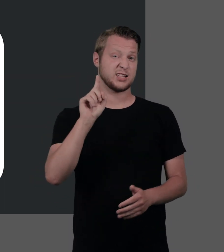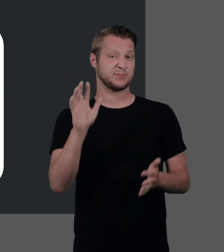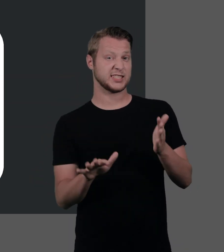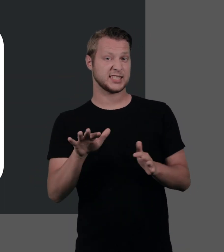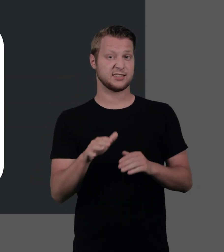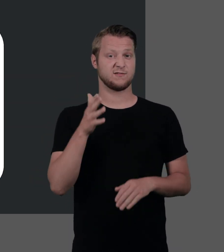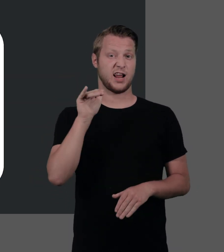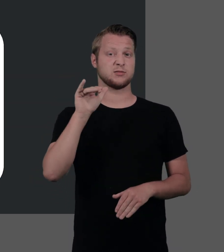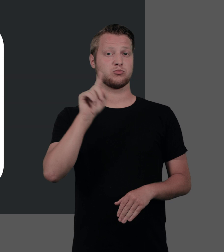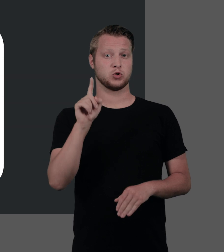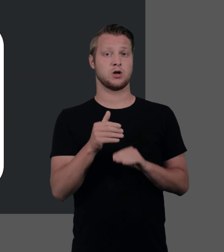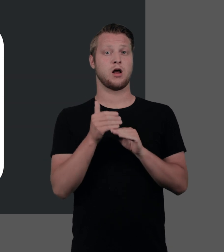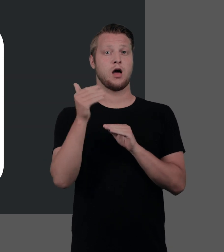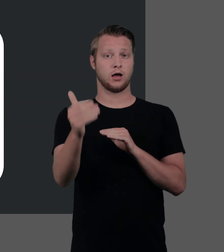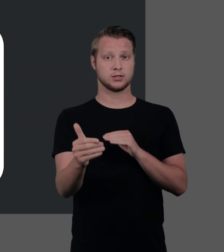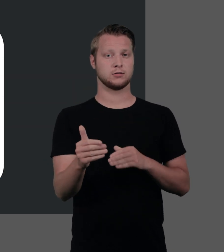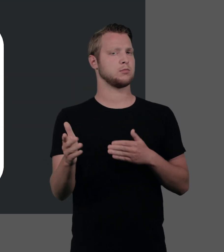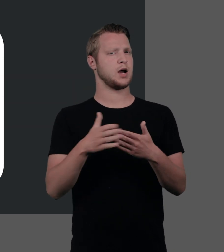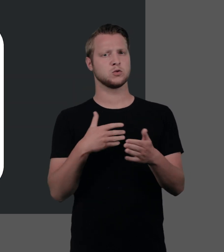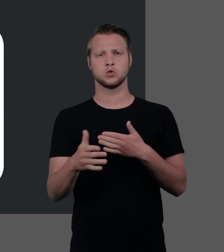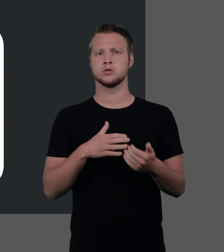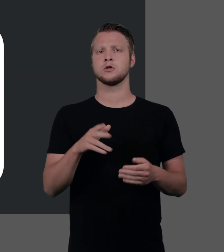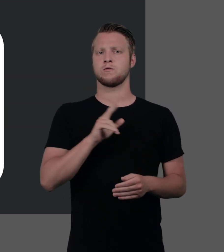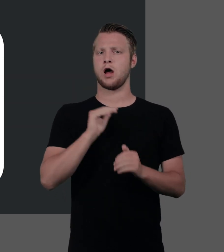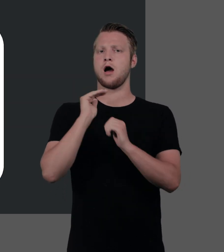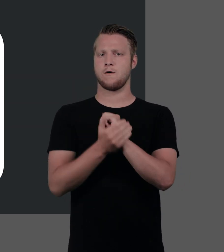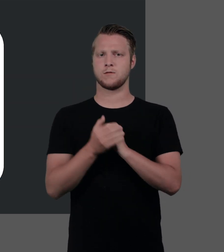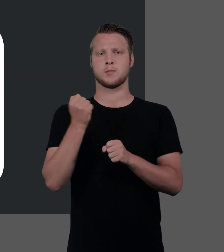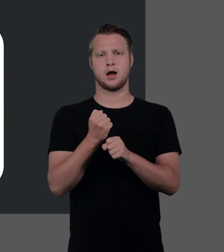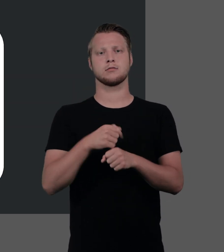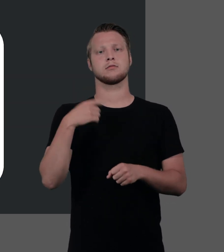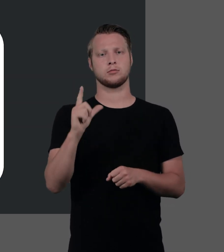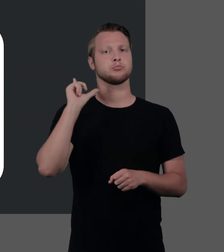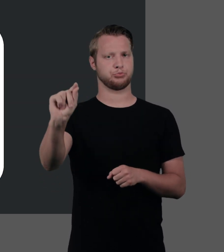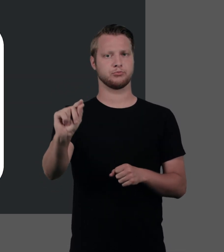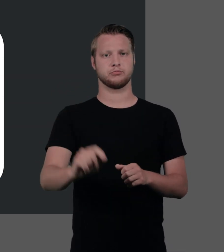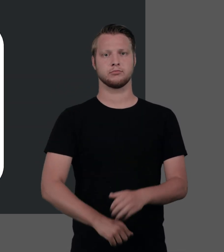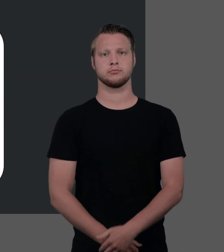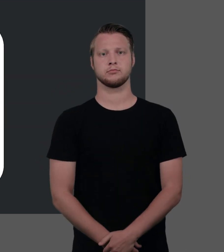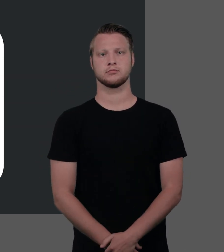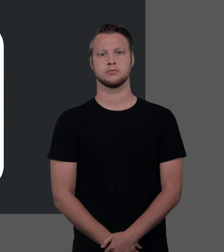ook al betekent dit misschien vijftien minuten langer blijven.